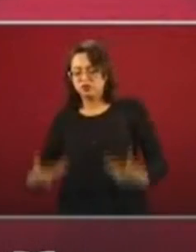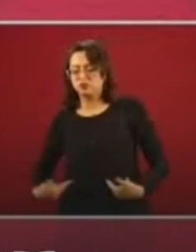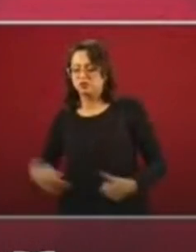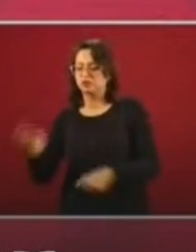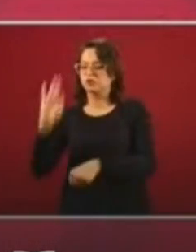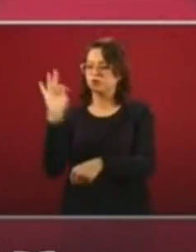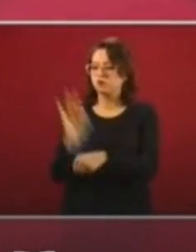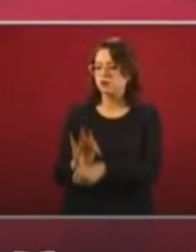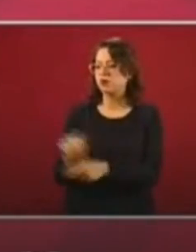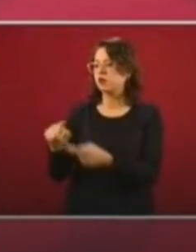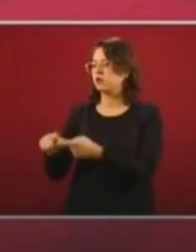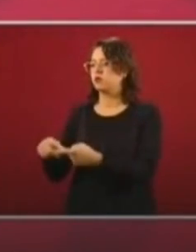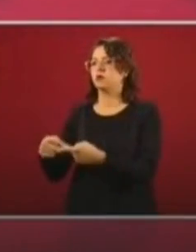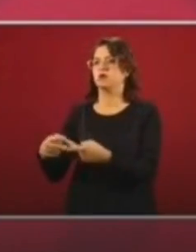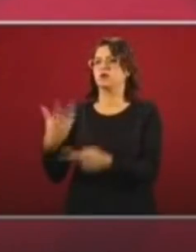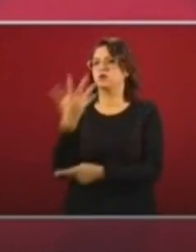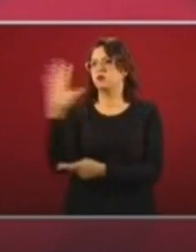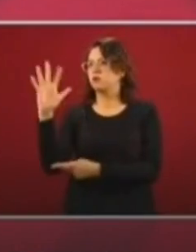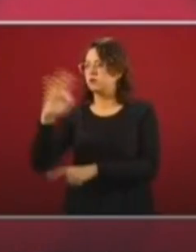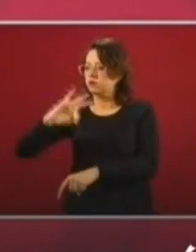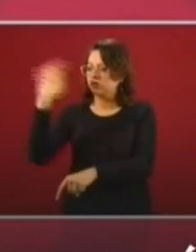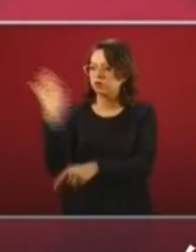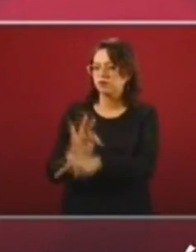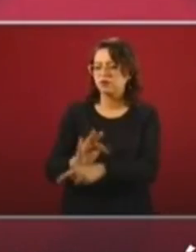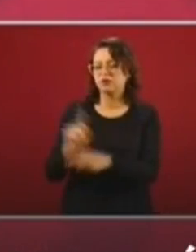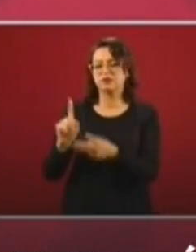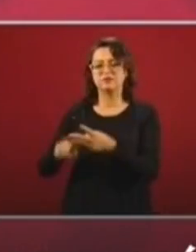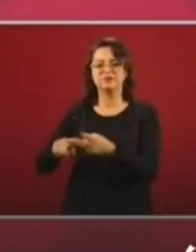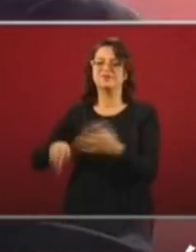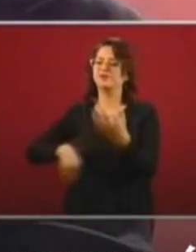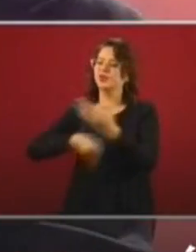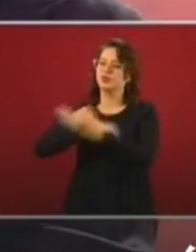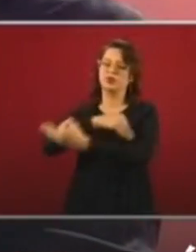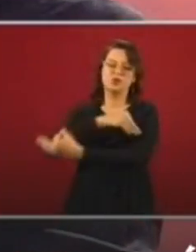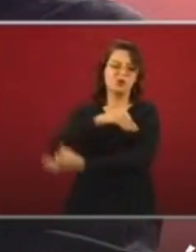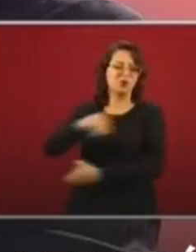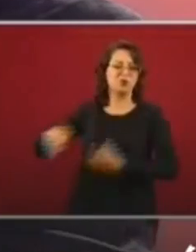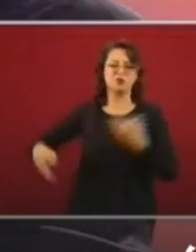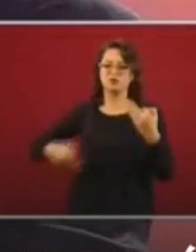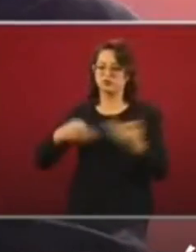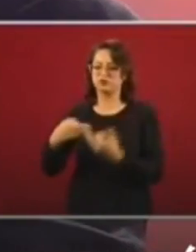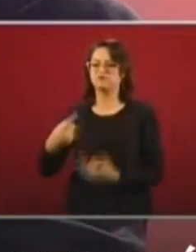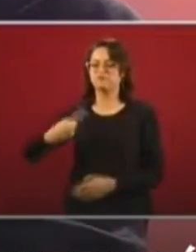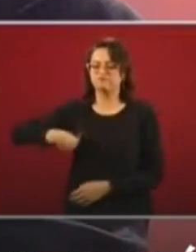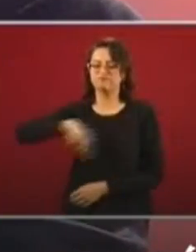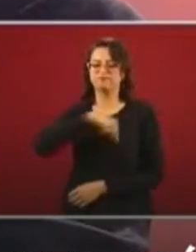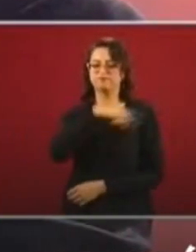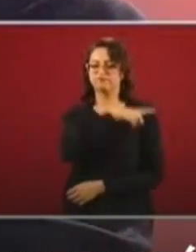TRABAJANDO, PROTEGIENDO A TODOS LOS CIUDADANOS Y A LOS